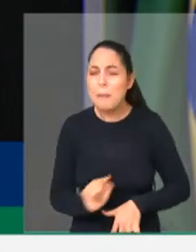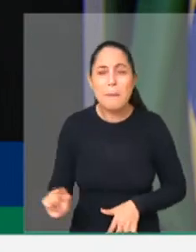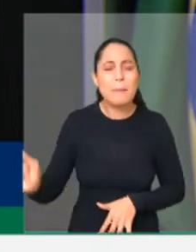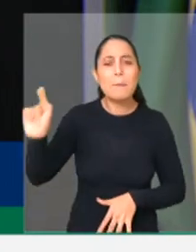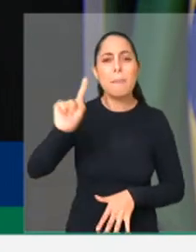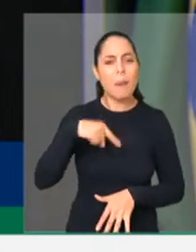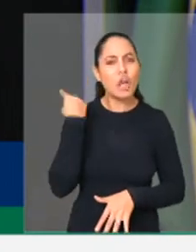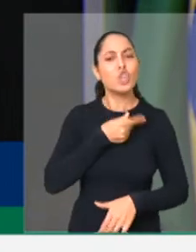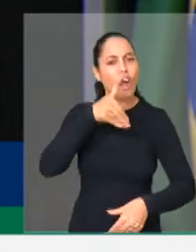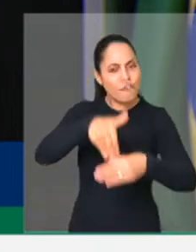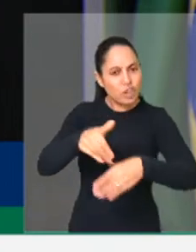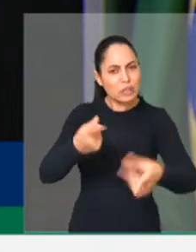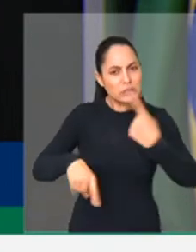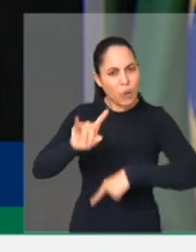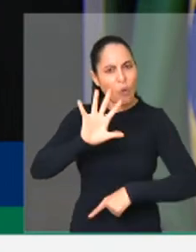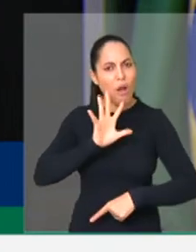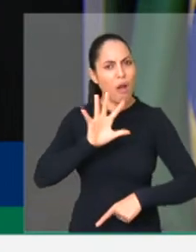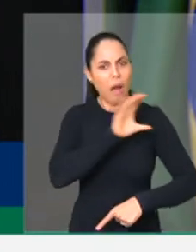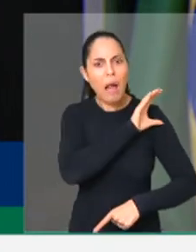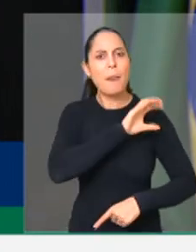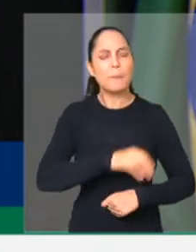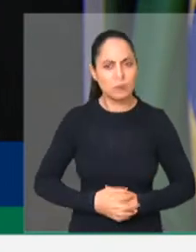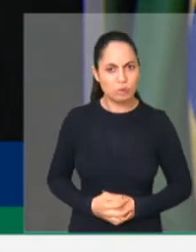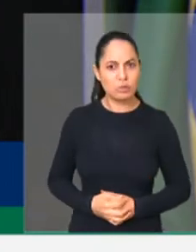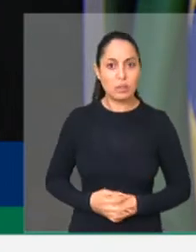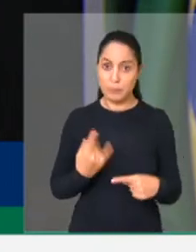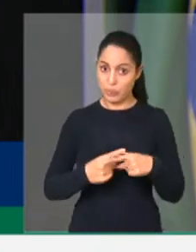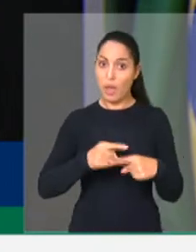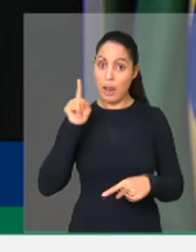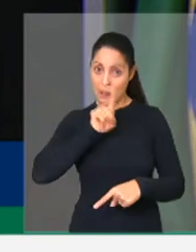MÁXIMA RAPIDEZ POSSÍVEL PARA QUE TODOS OS PROFISSIONAIS